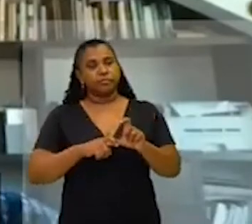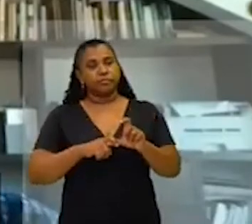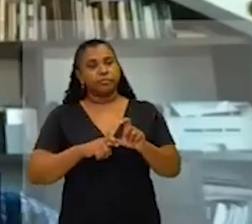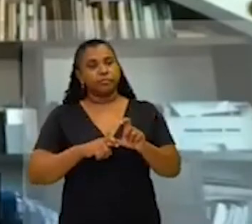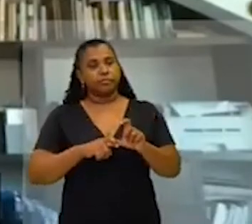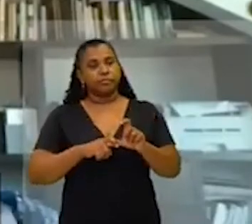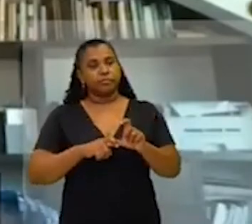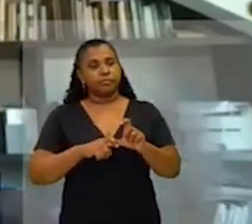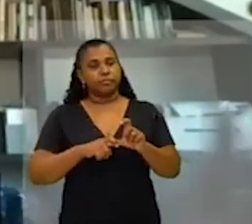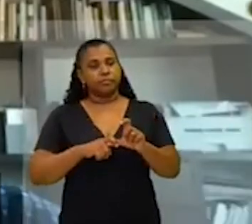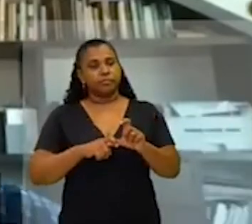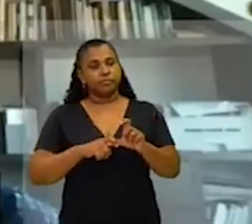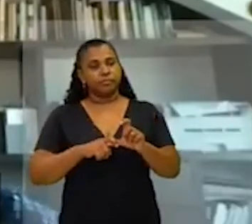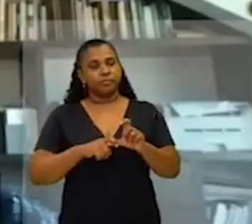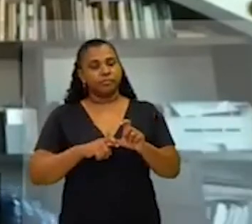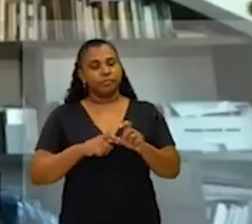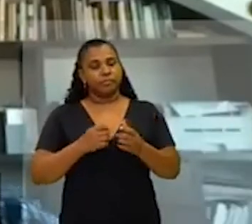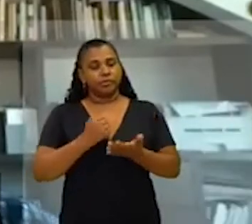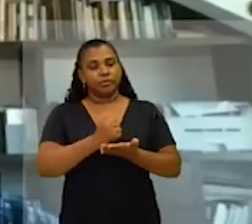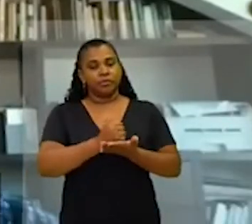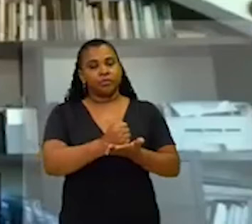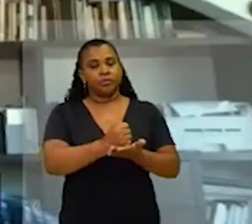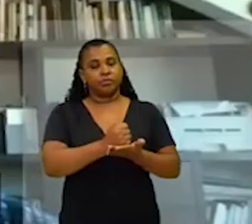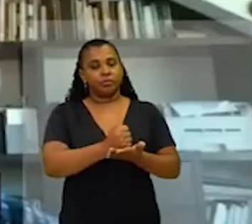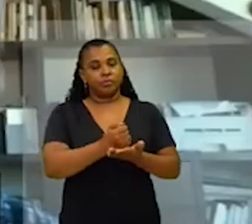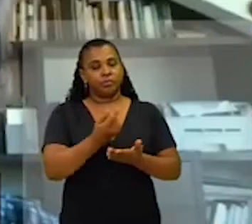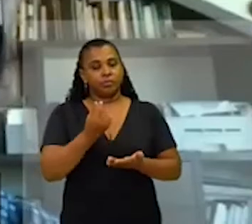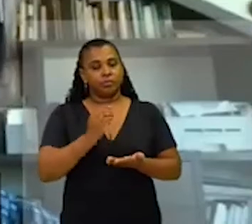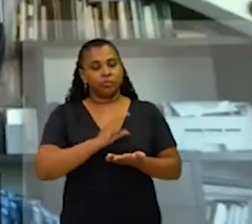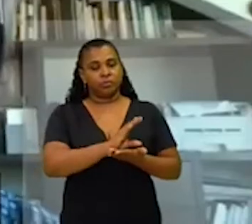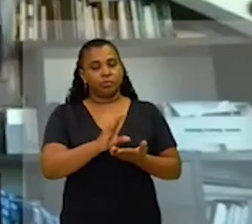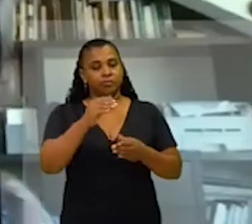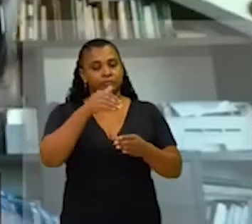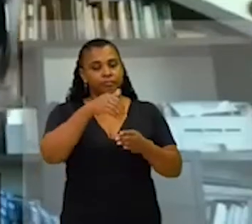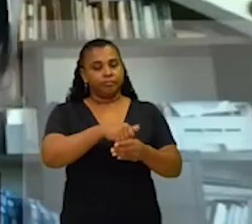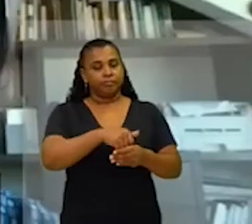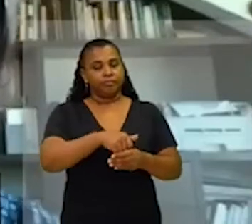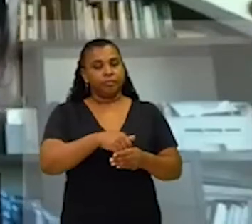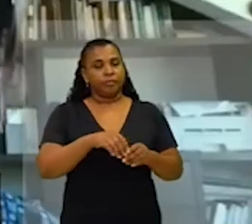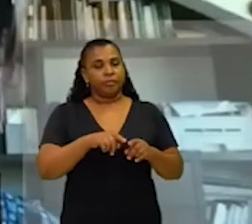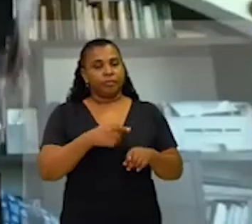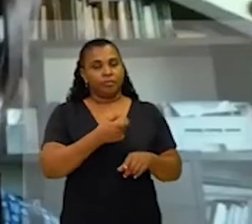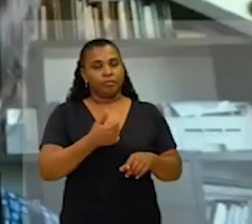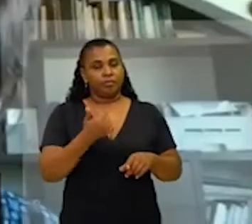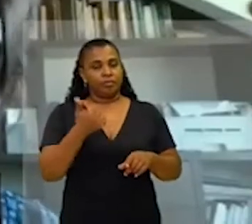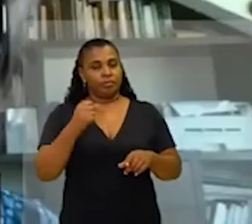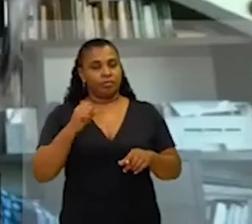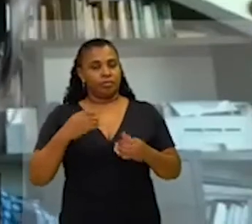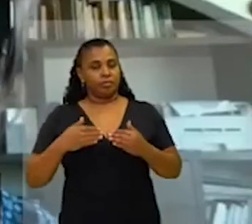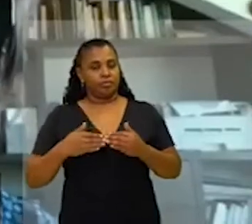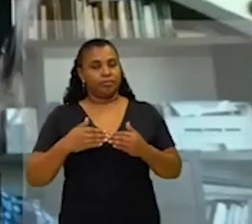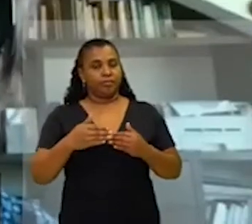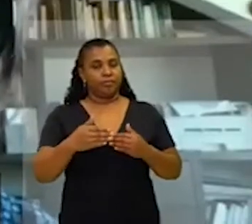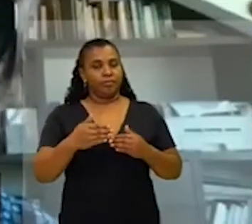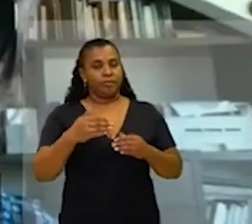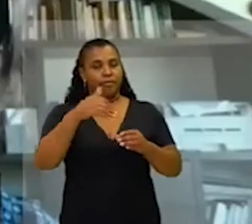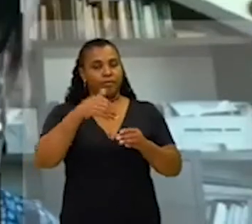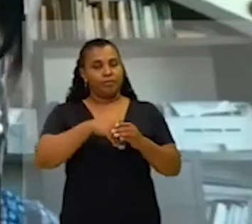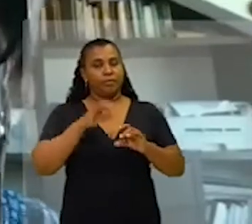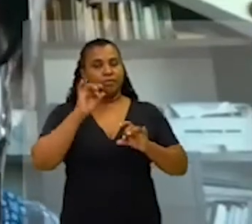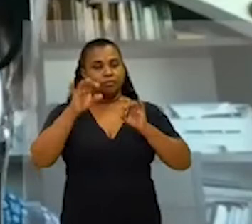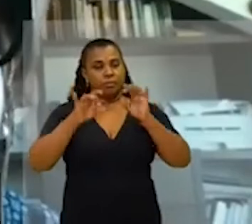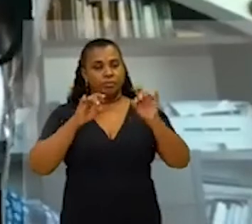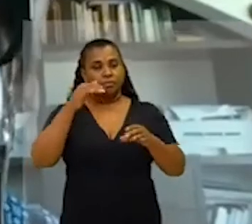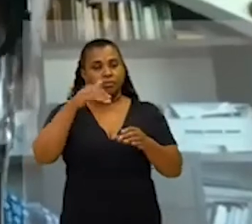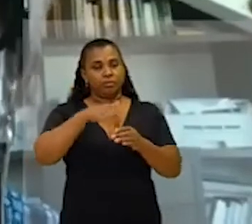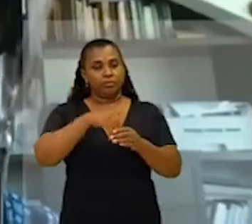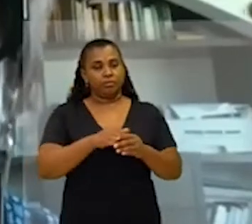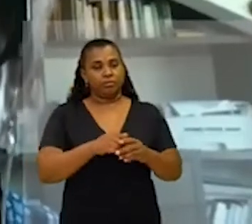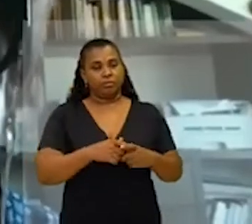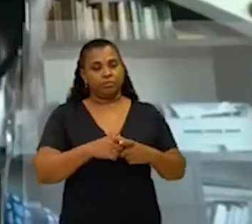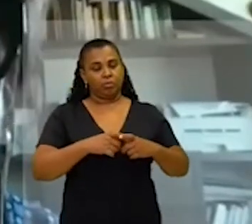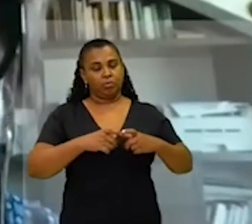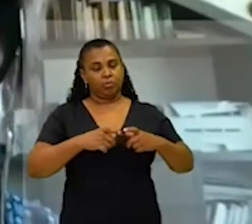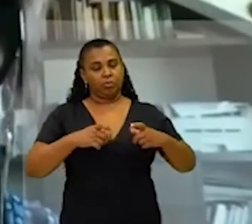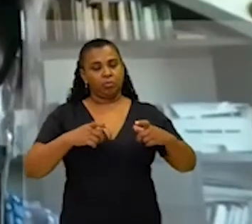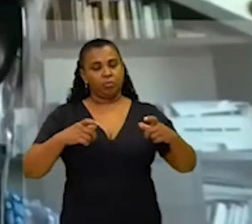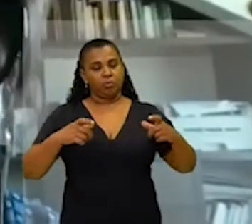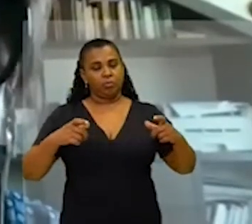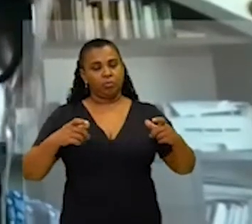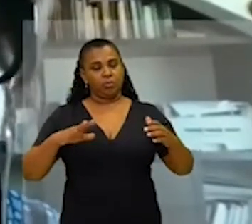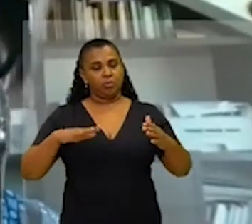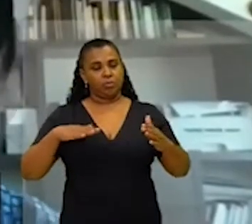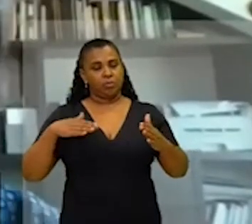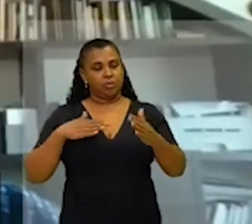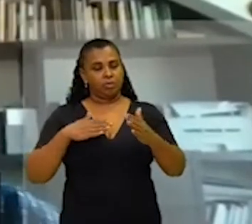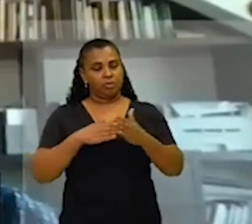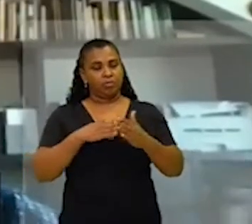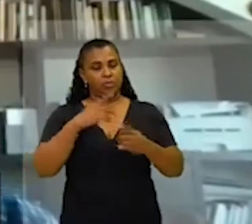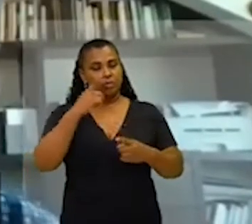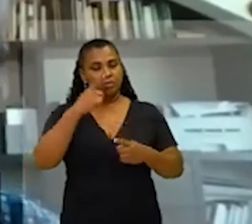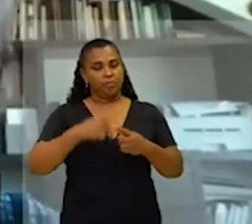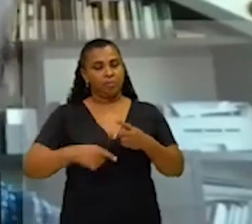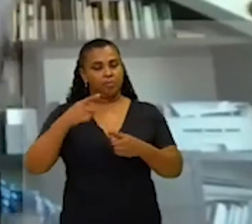e 2018 um fundo especial eleitoral tem crescido desde a proibição das doações empresariais no